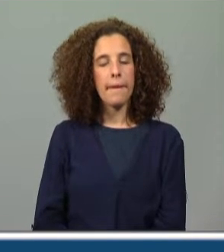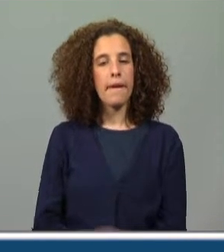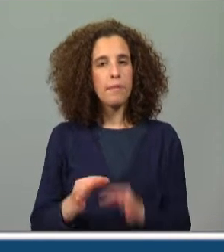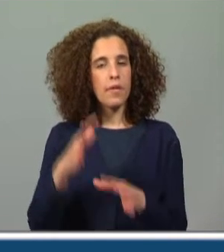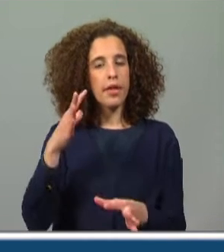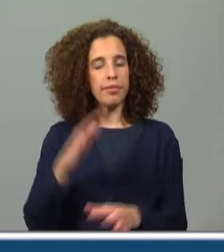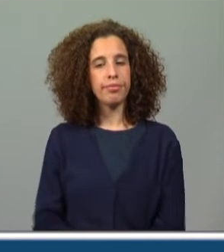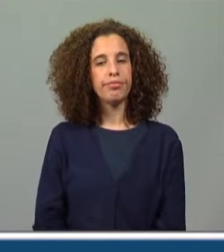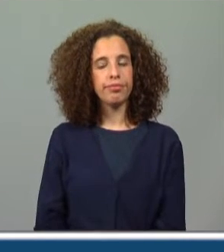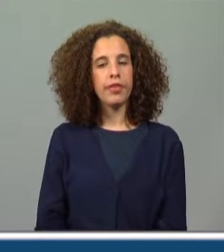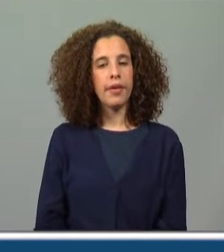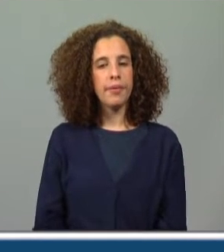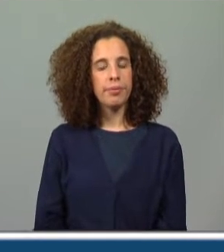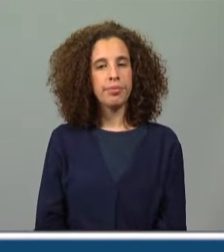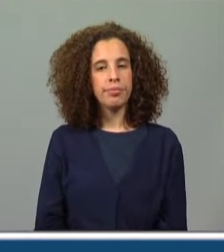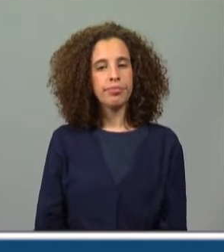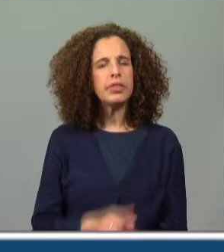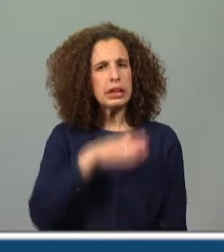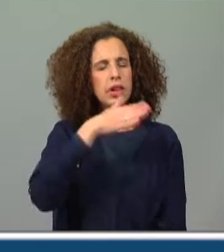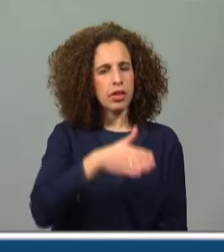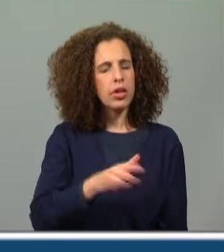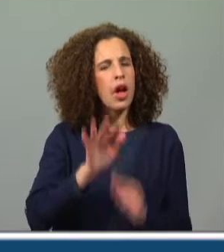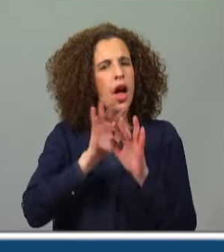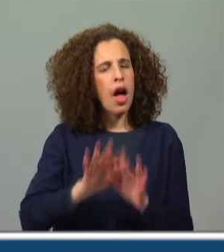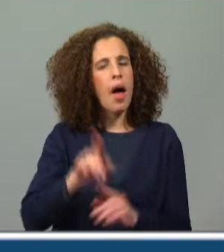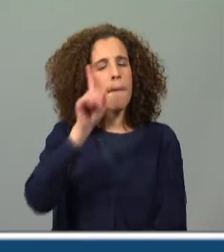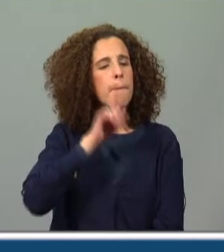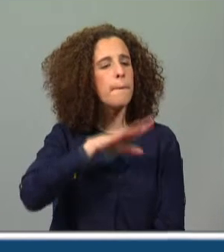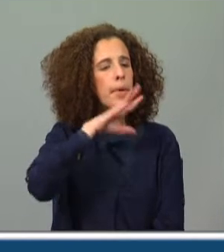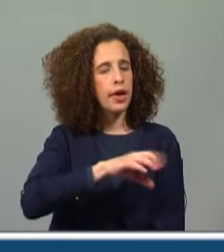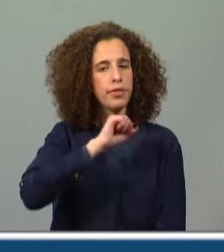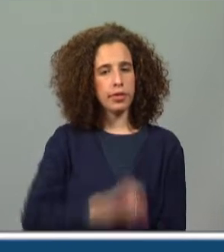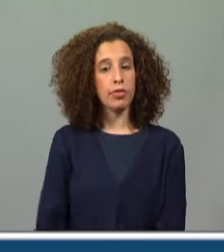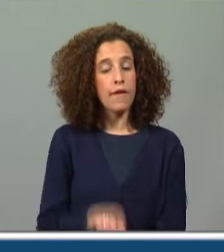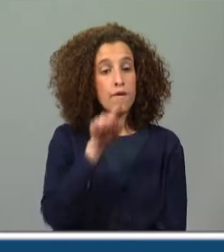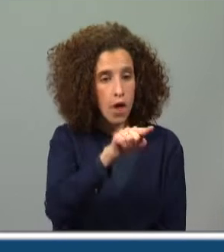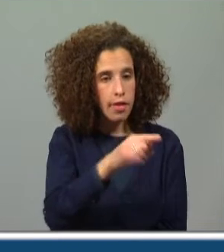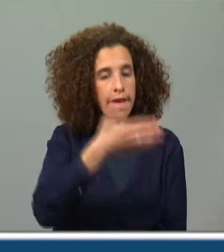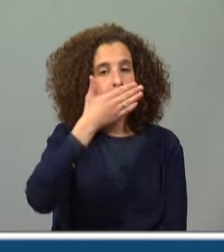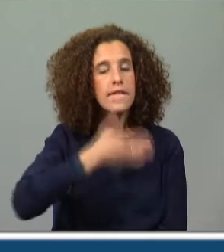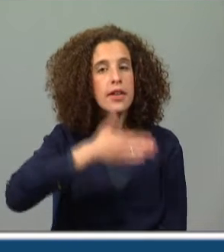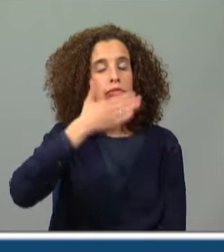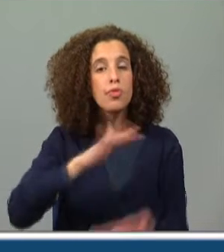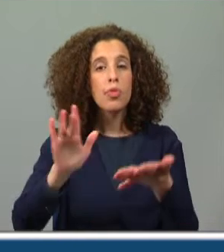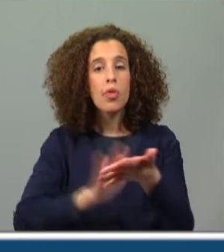refazendo de se firme e calma para a filha você vai emprestar o livro agora 從堅定和冷靜中恢復過來女兒，你現在可以藉這本書嗎